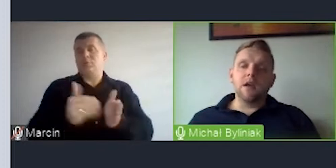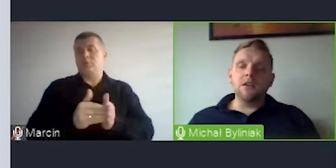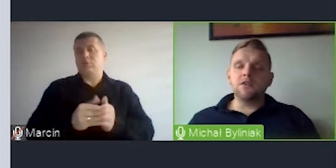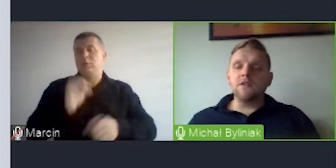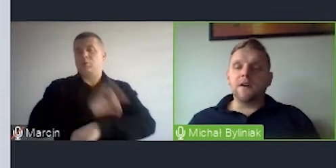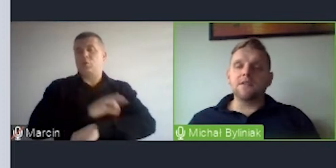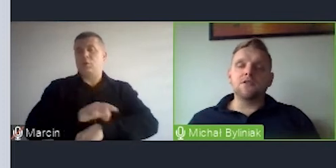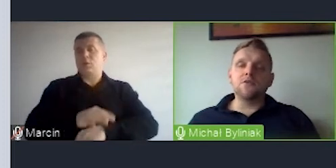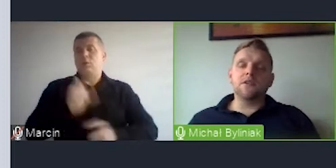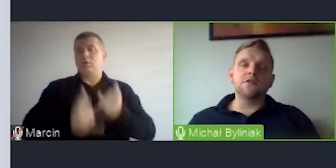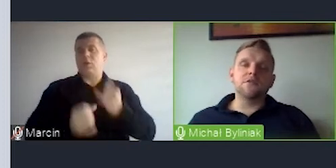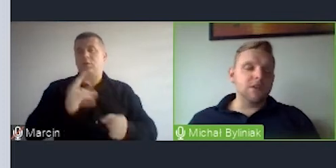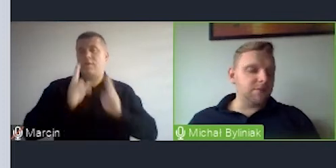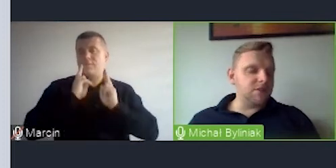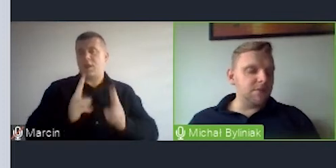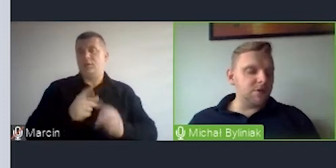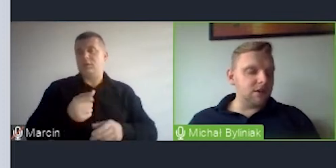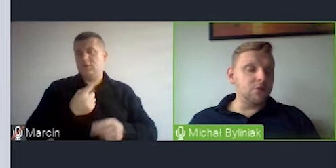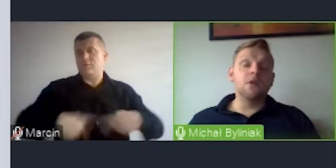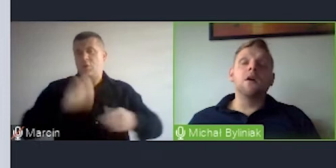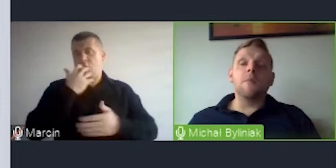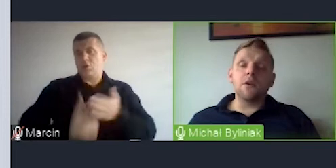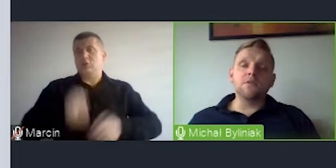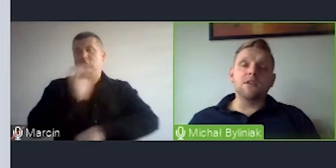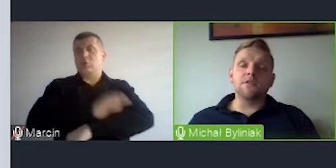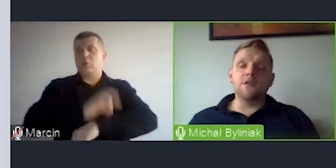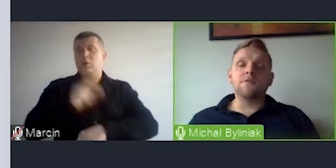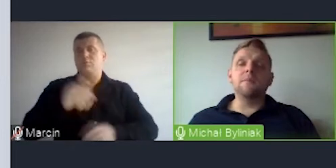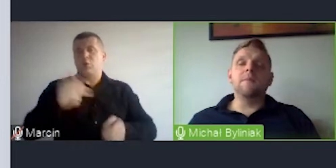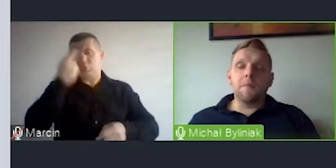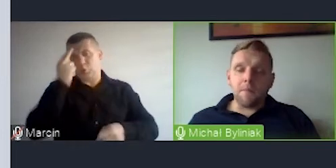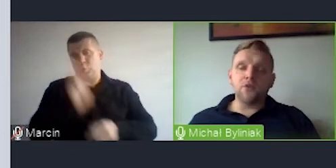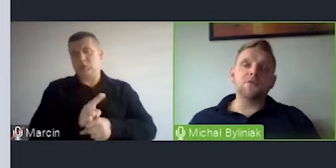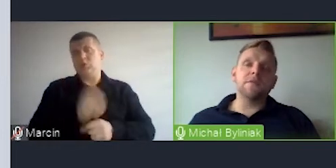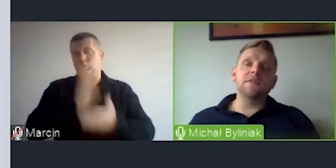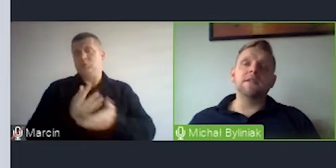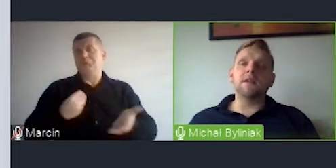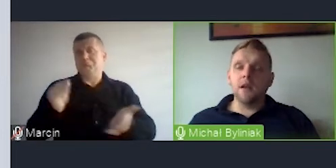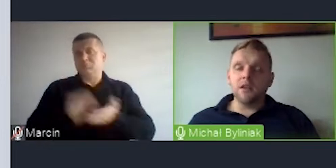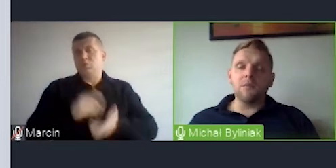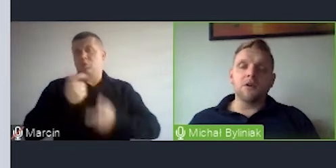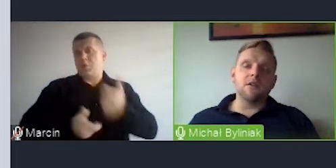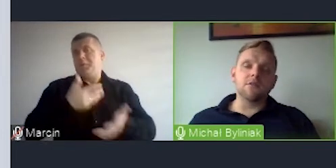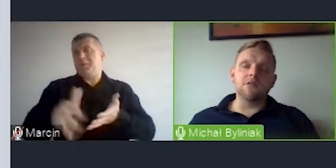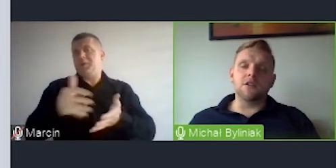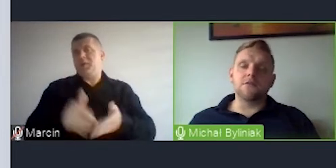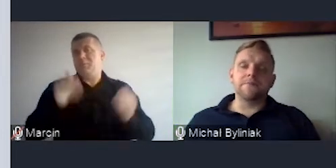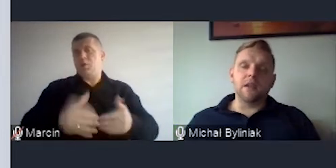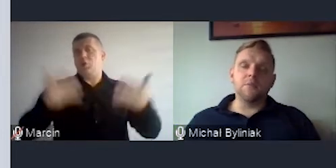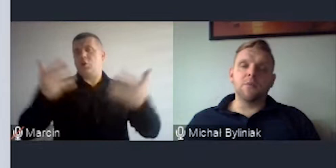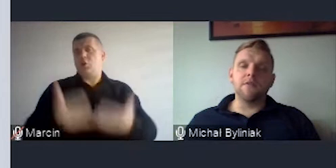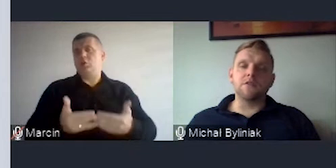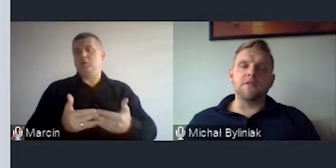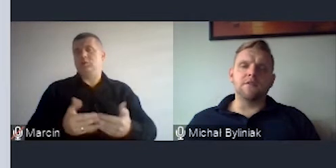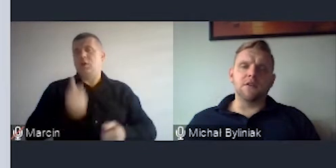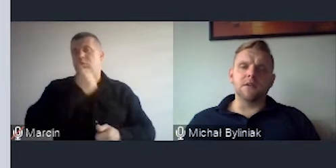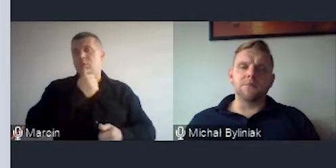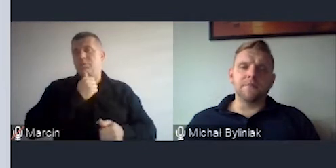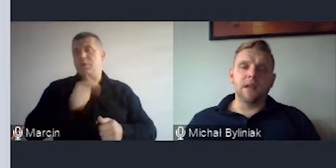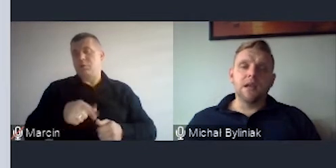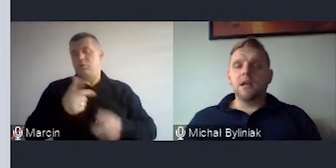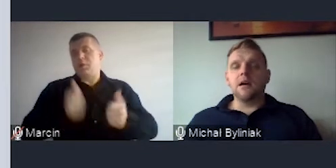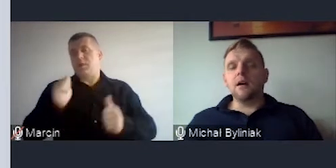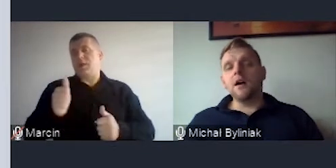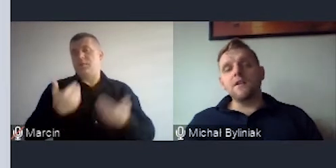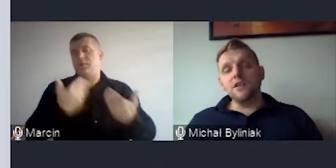mogę uznać, że wniosłem, poniosłem wydatek i mogę go rozliczać i próbować go kwalifikować.